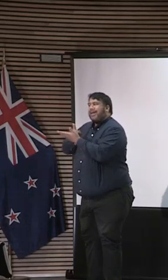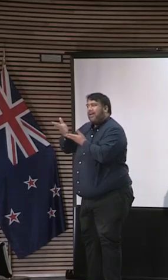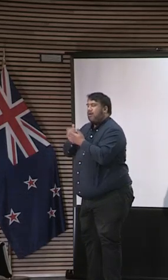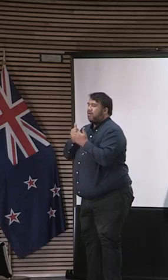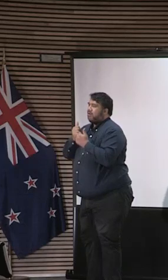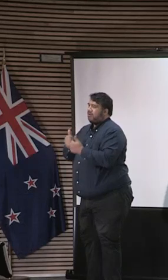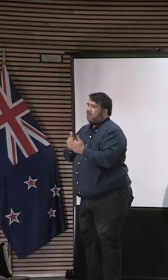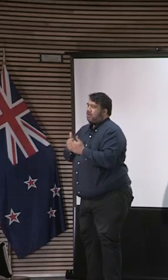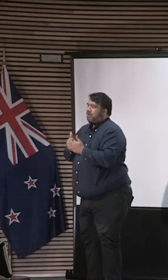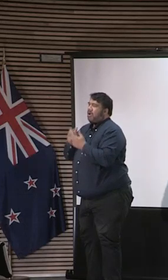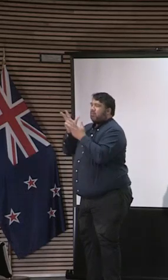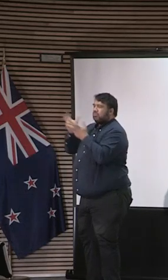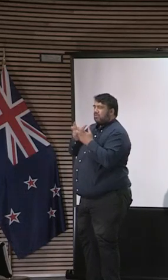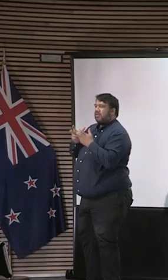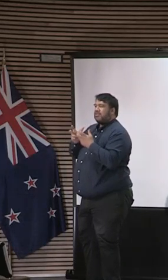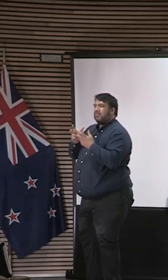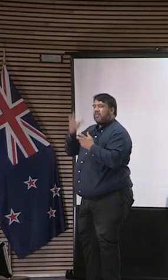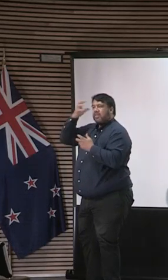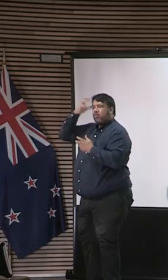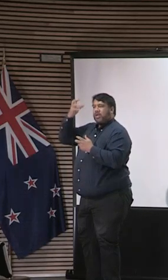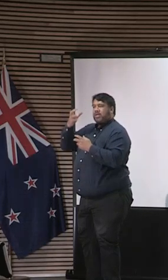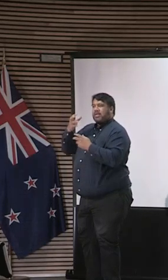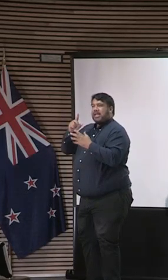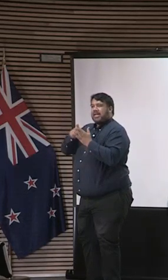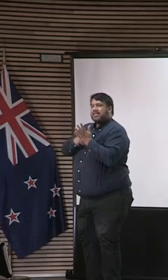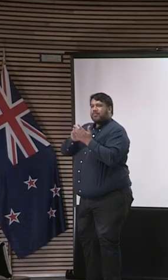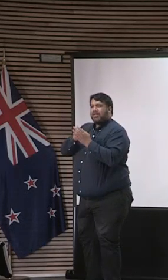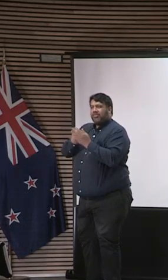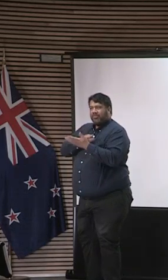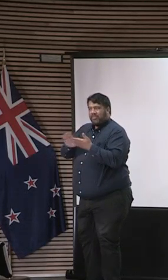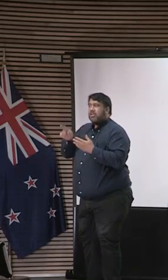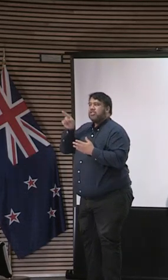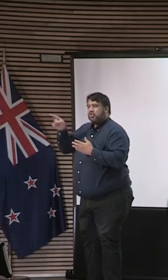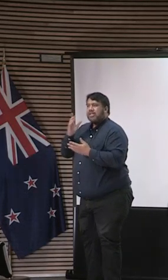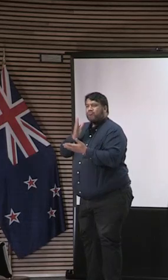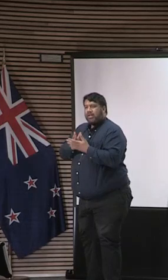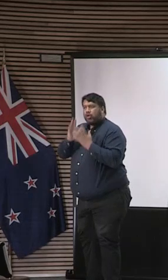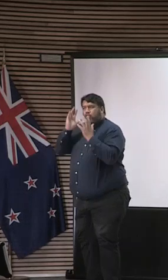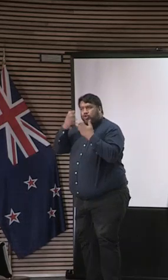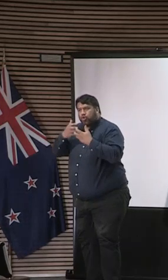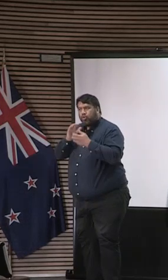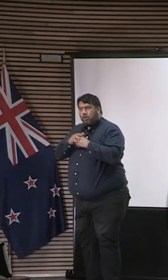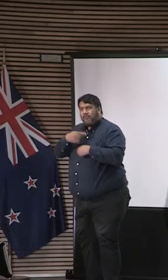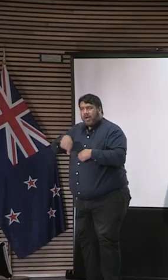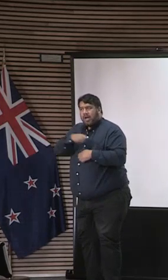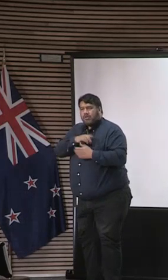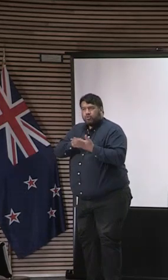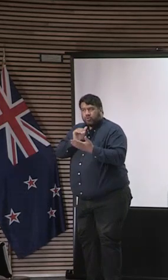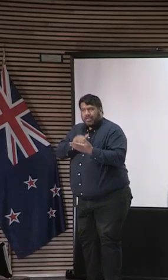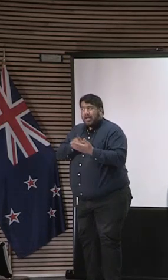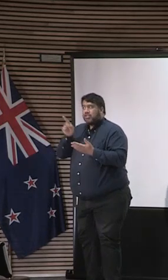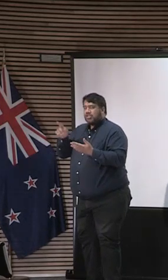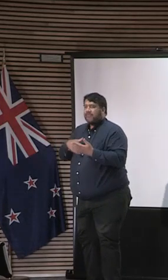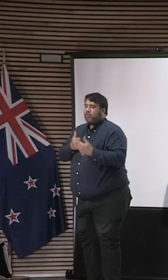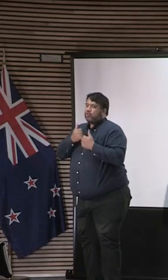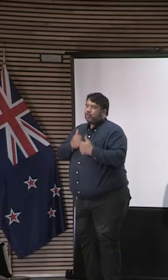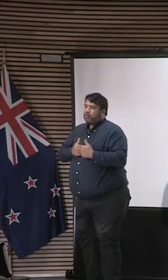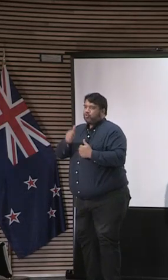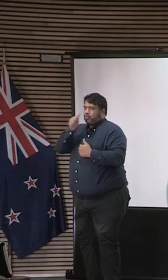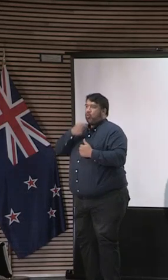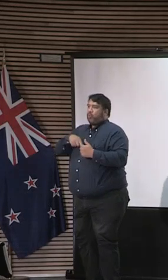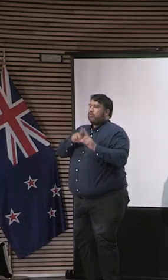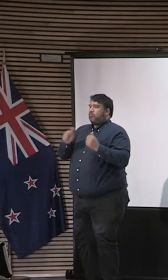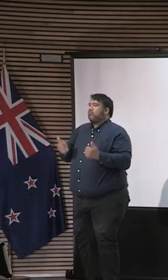Tireni i raro i nga ahuatanga o